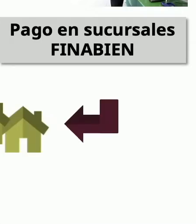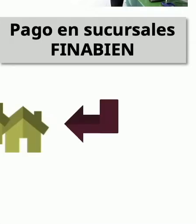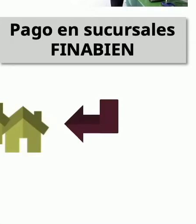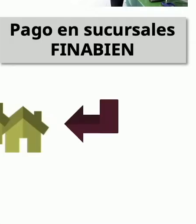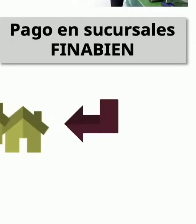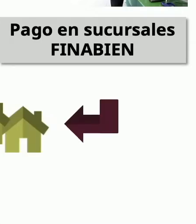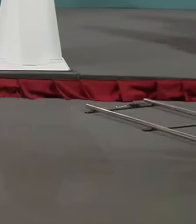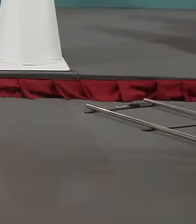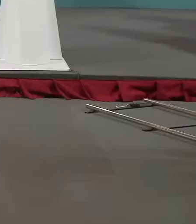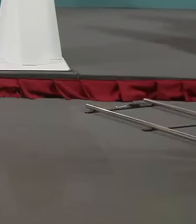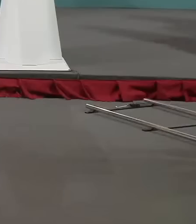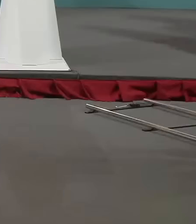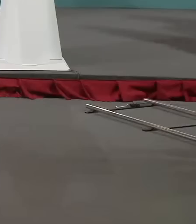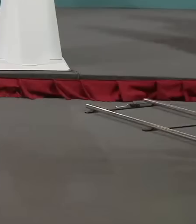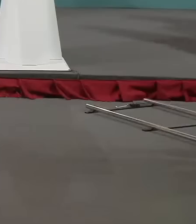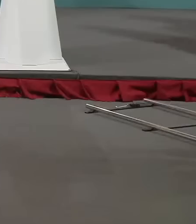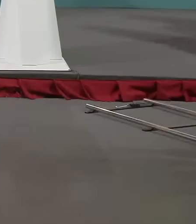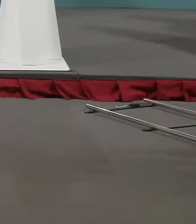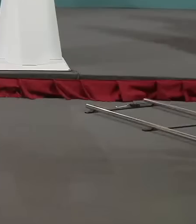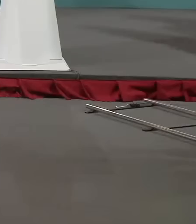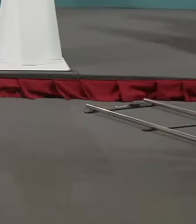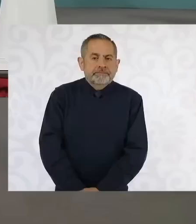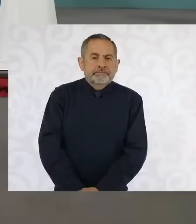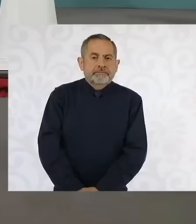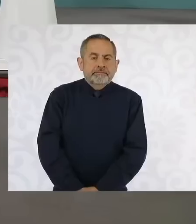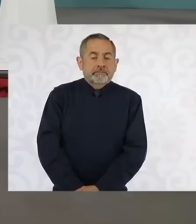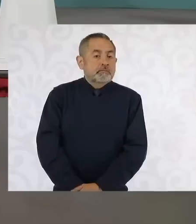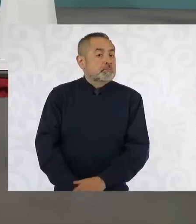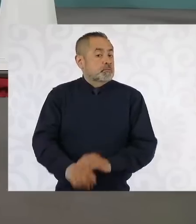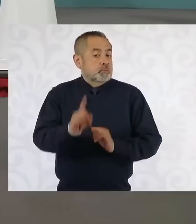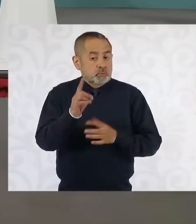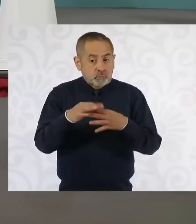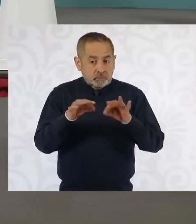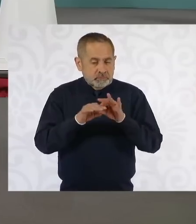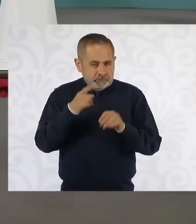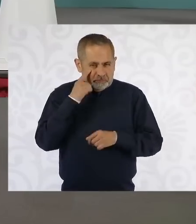es que todos los pagos todos los reembolsos todos los abonos que se hagan al pago de las